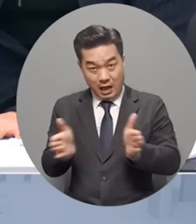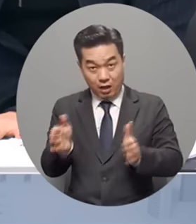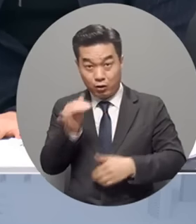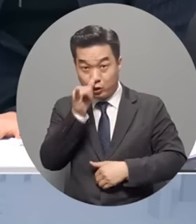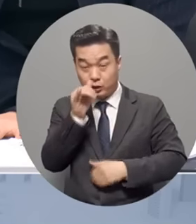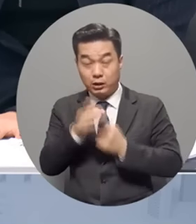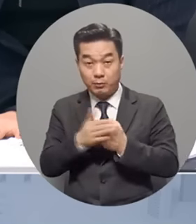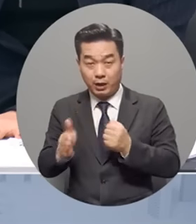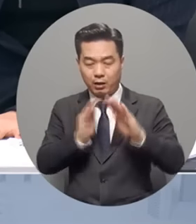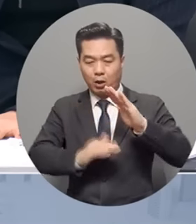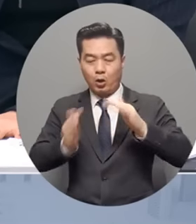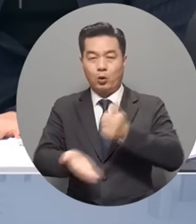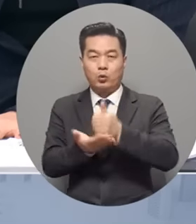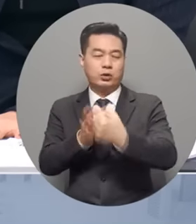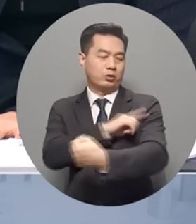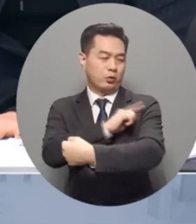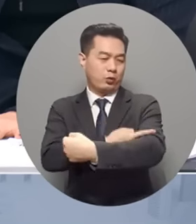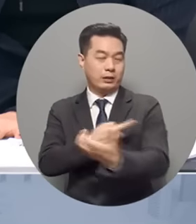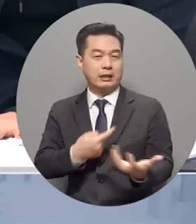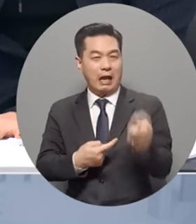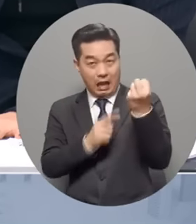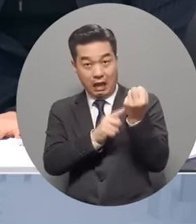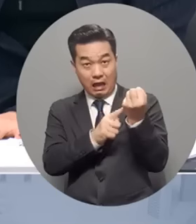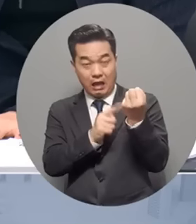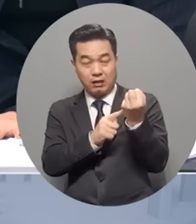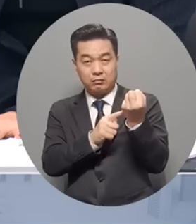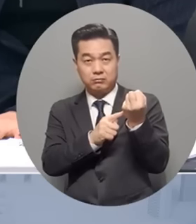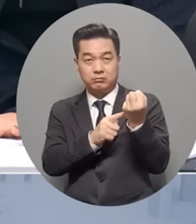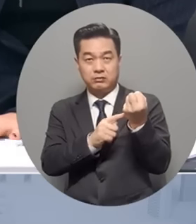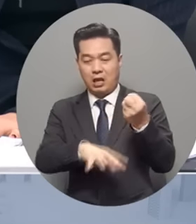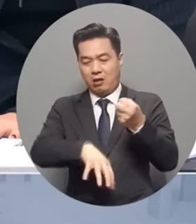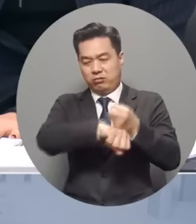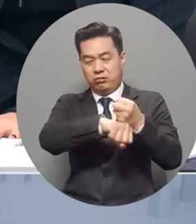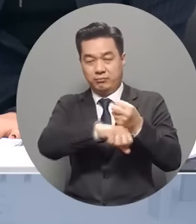더욱이 공천 작업이 시작된 마당에 결국 공천권을 쥐고 있는 쪽에 당내 여론의